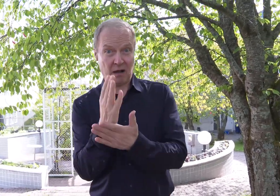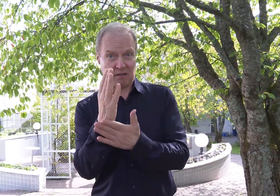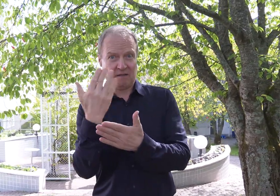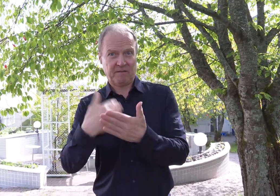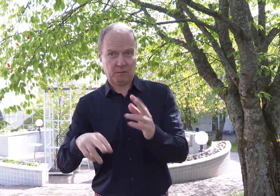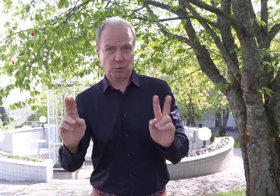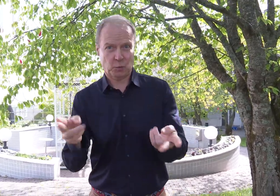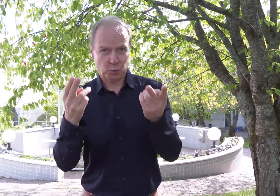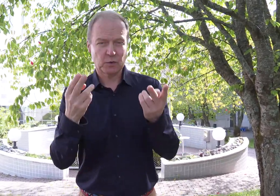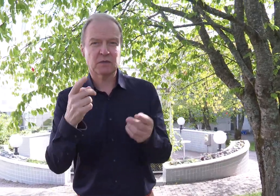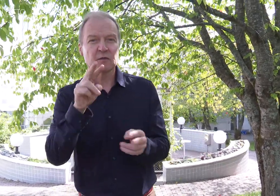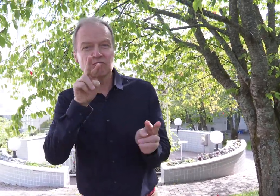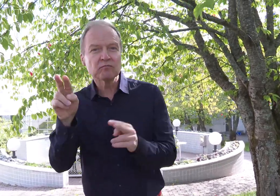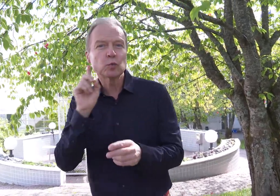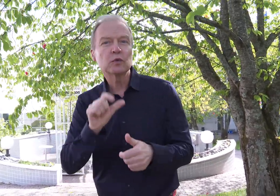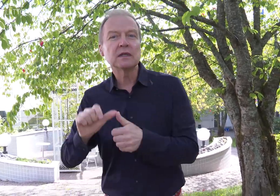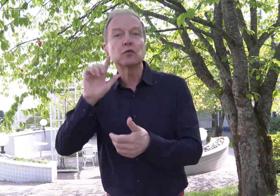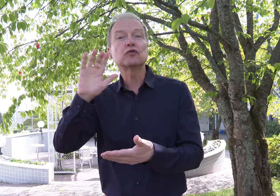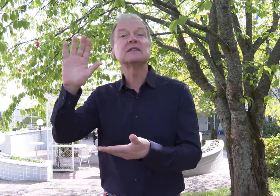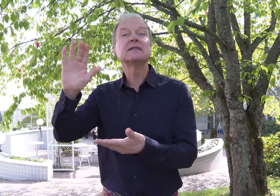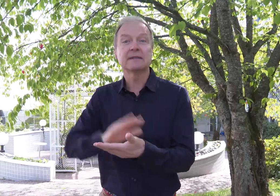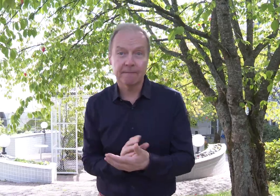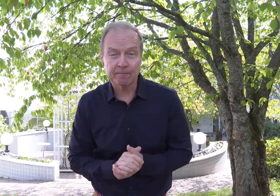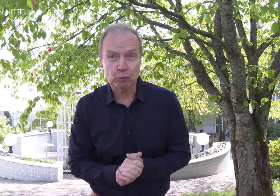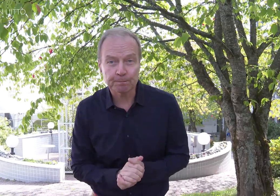Tästä on tehty uusi karttaesite, joka löytyy Kuurojen Liiton verkkosivuilta.